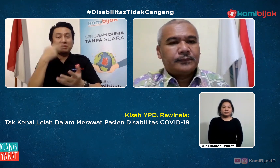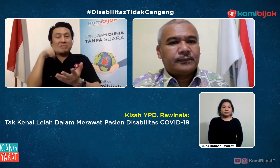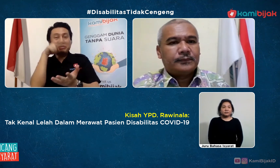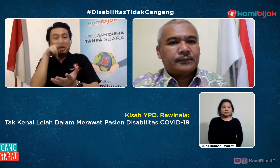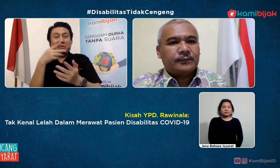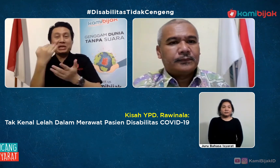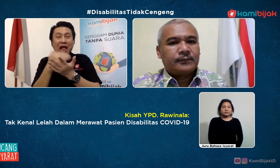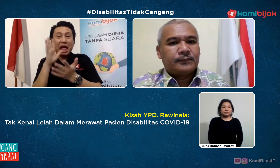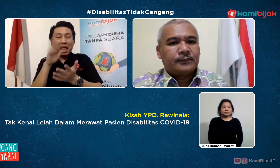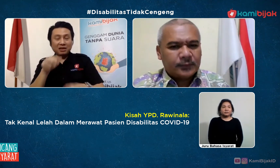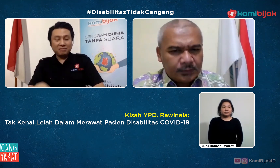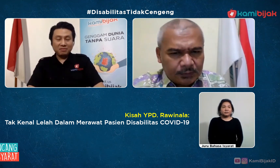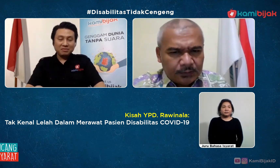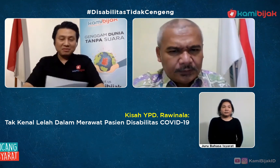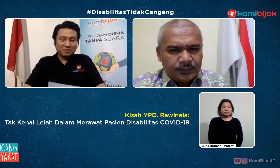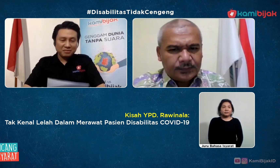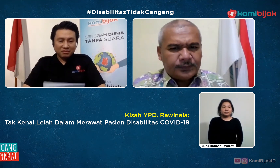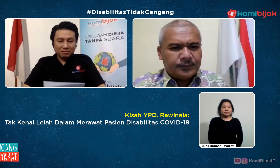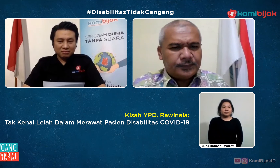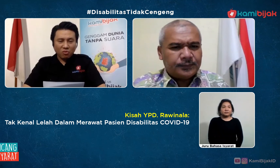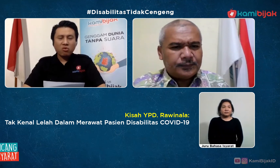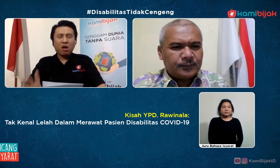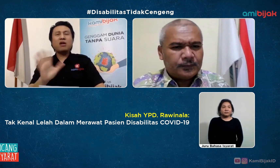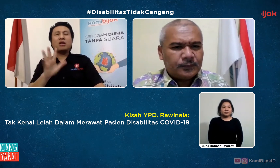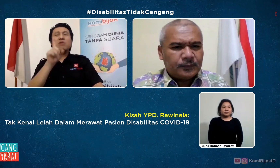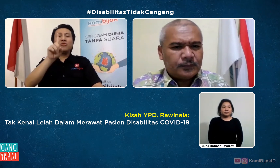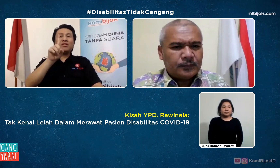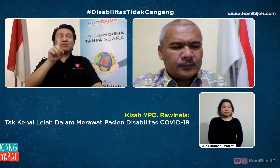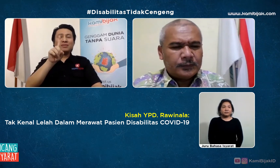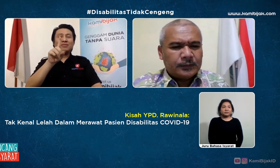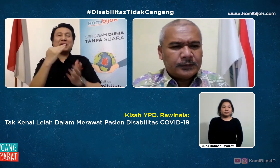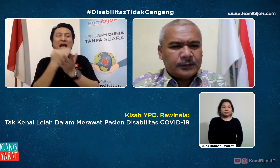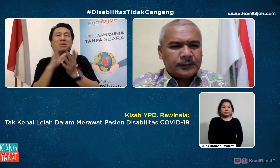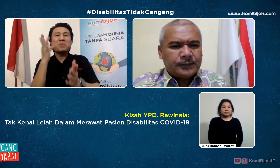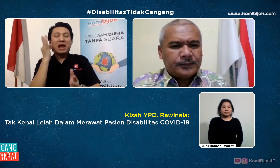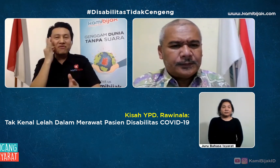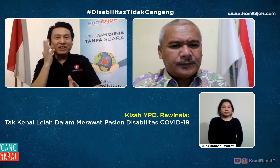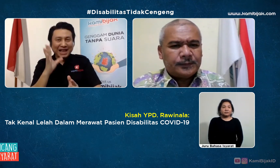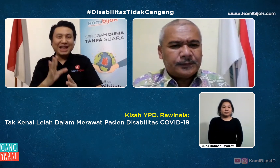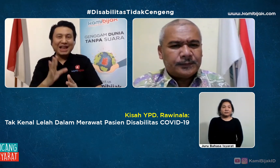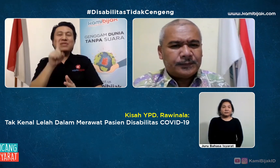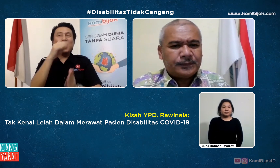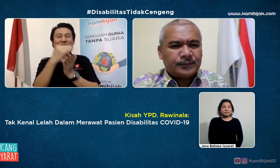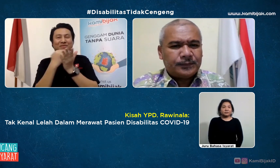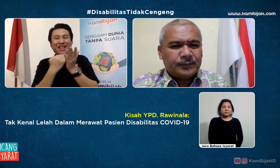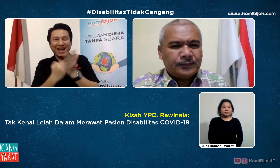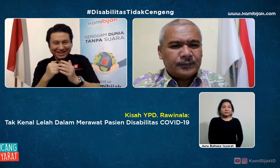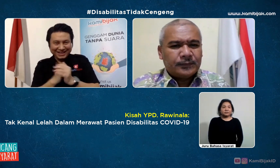tidak ada pertanyaan lain